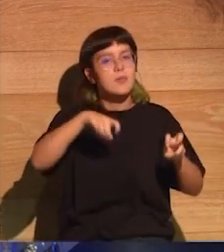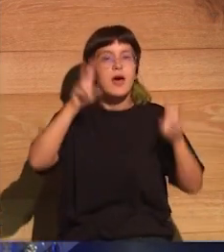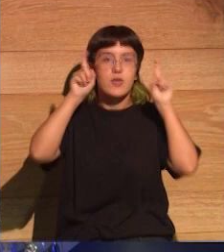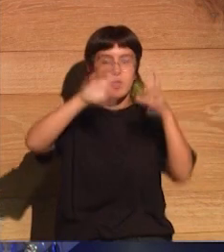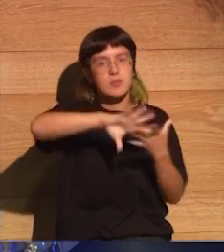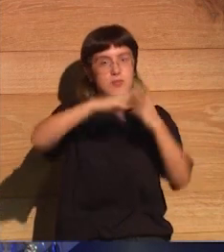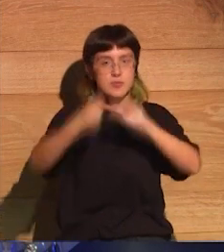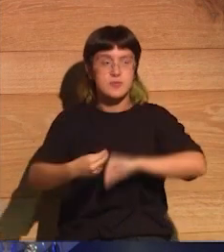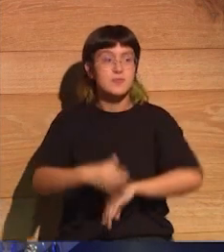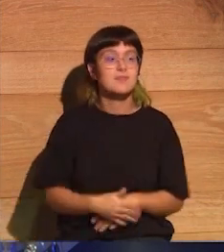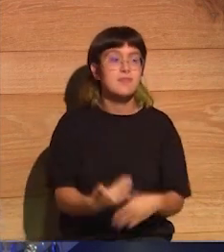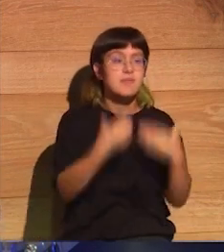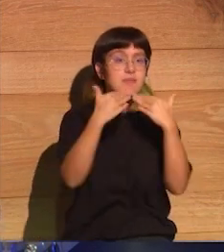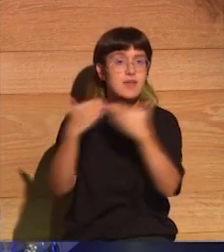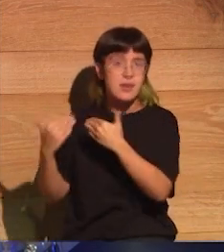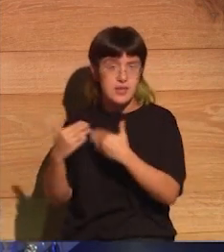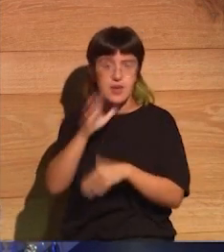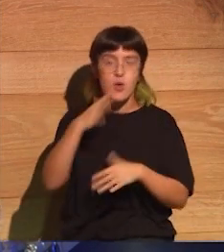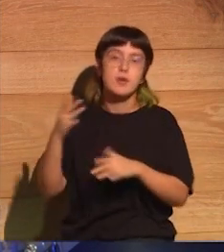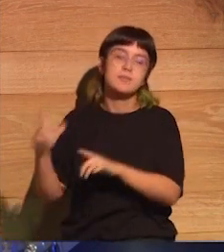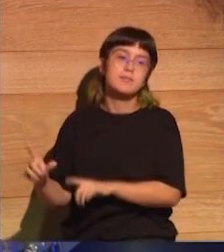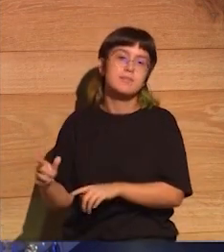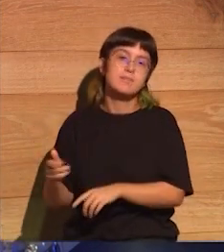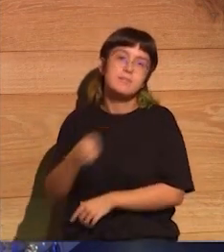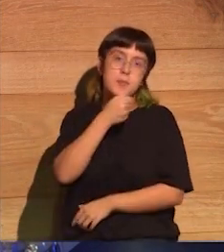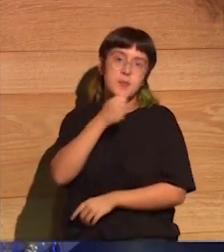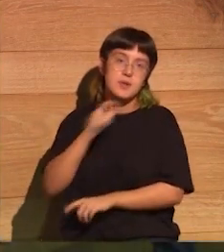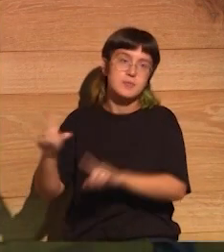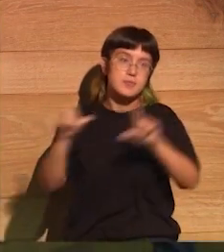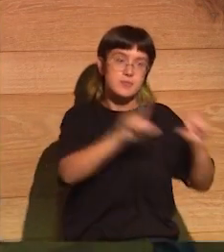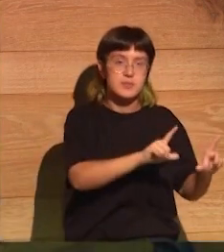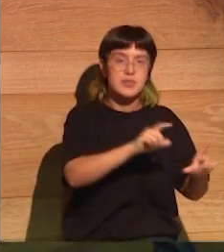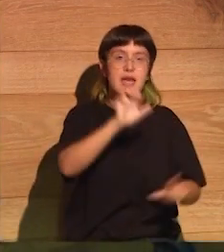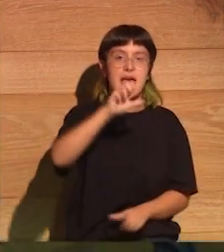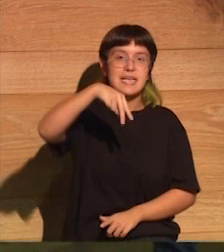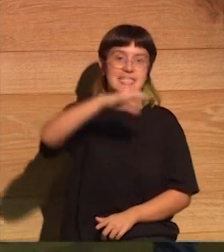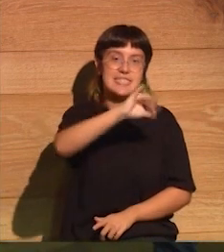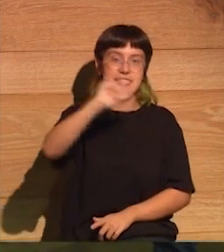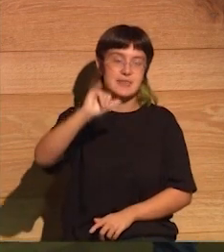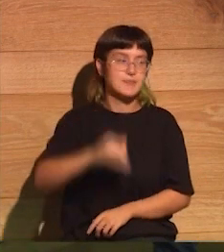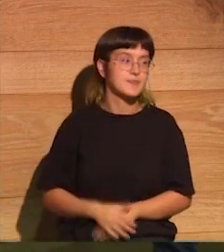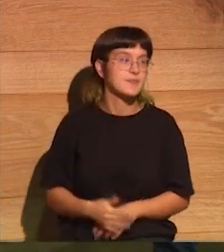Muchas gracias y cedo de nuevo la palabra a nuestros MCs. Muchas gracias.